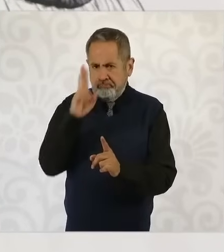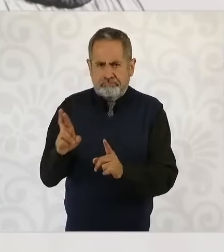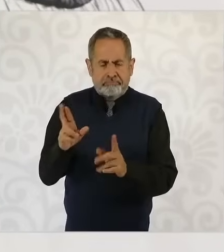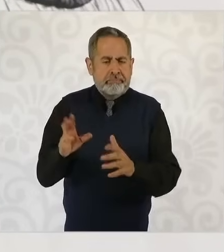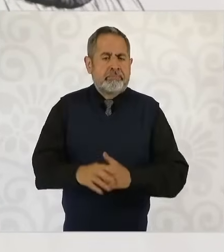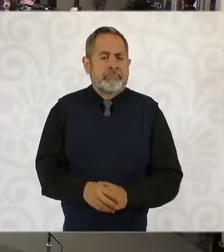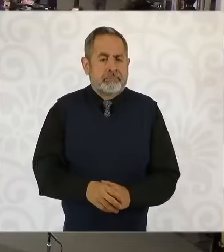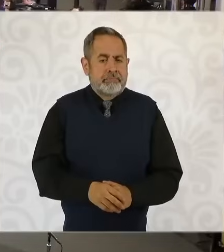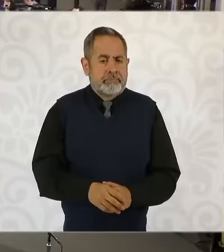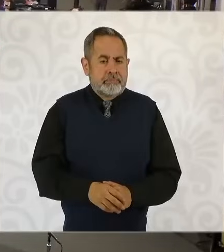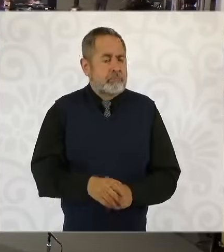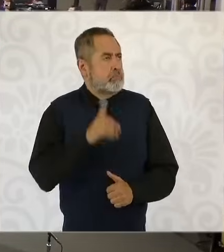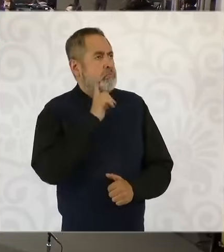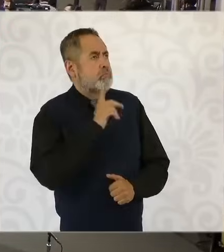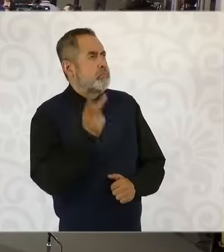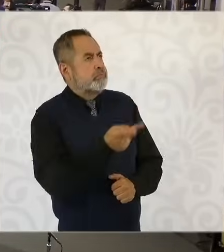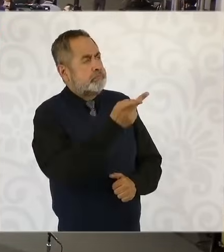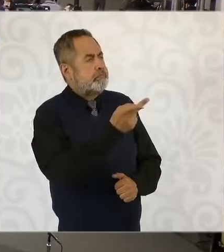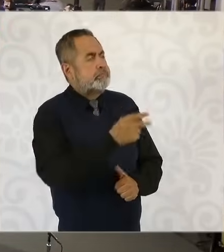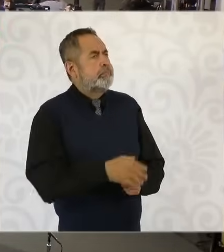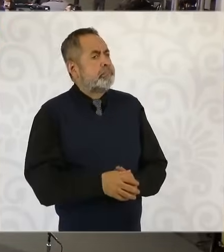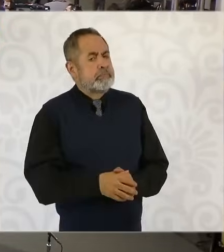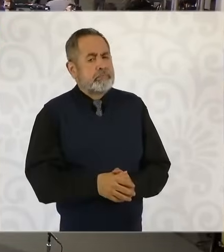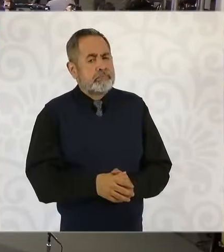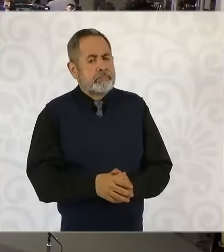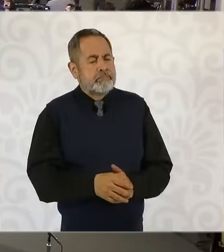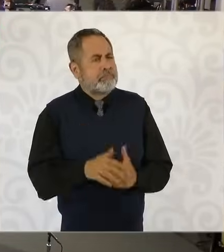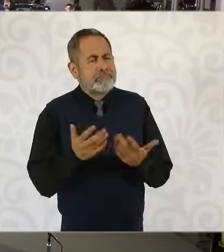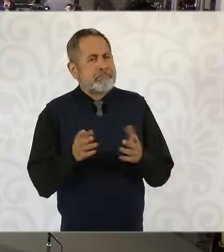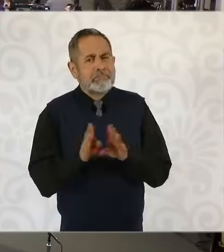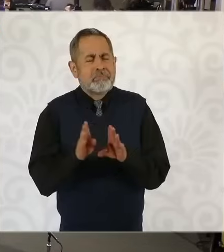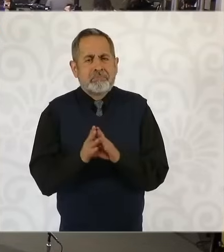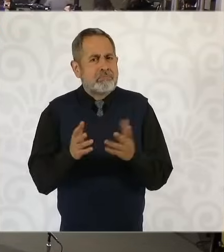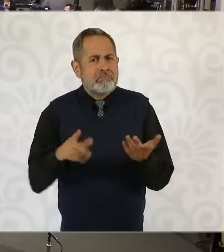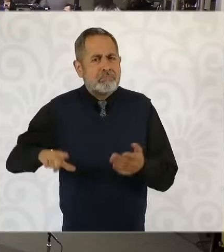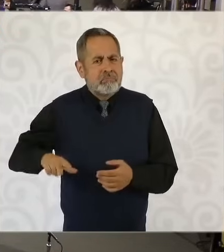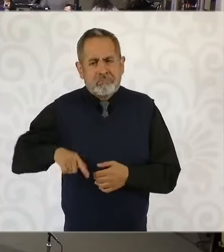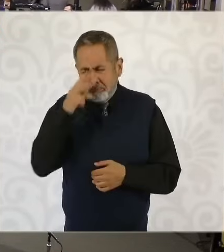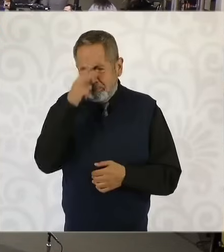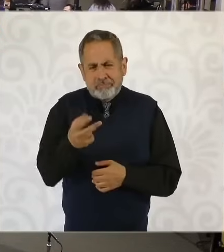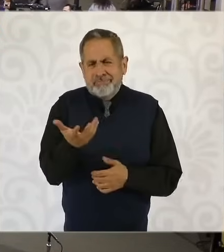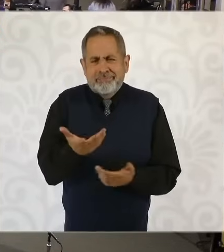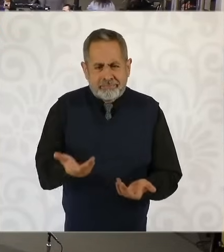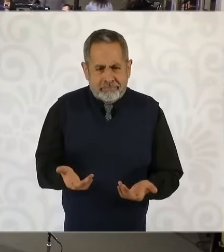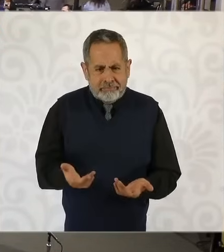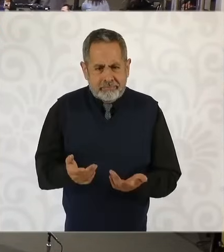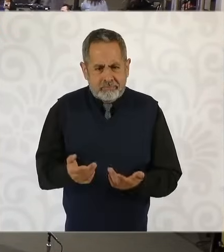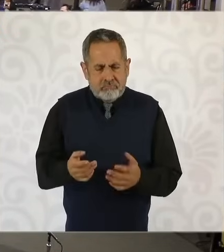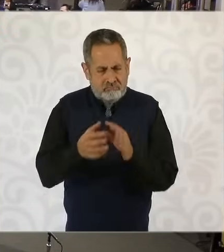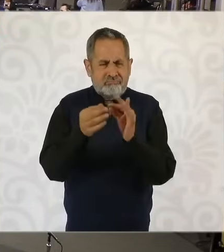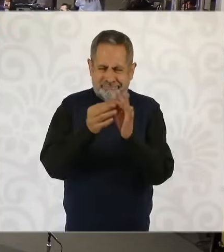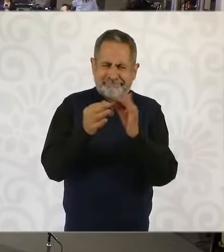presidenta eh pero ¿cómo actuaría el gobierno de México y más allá de lo que se ha hablado